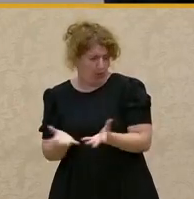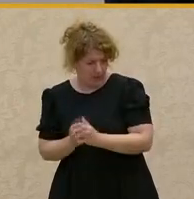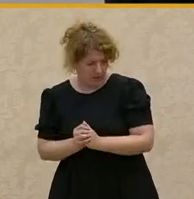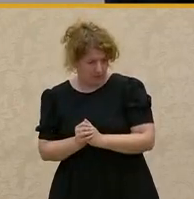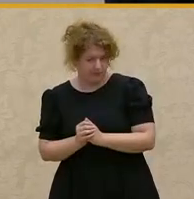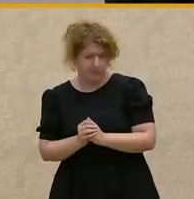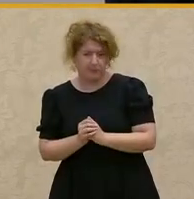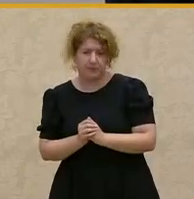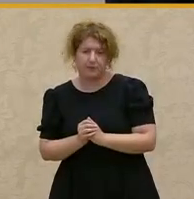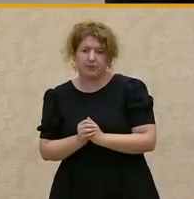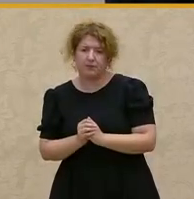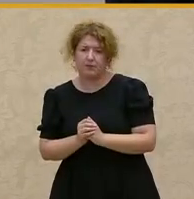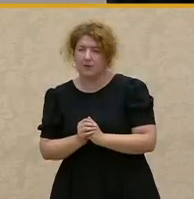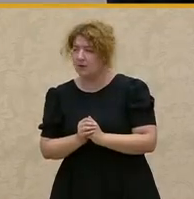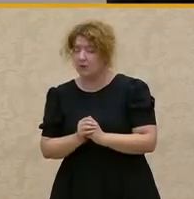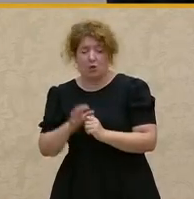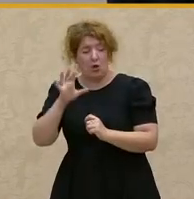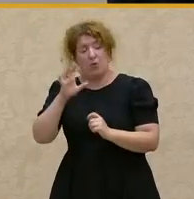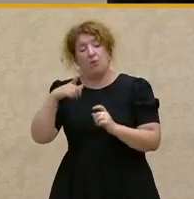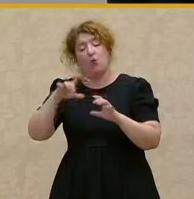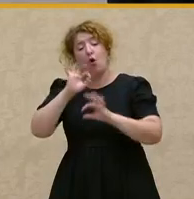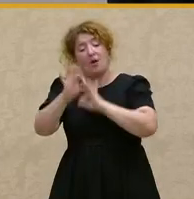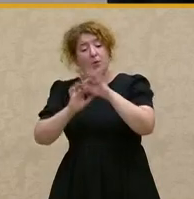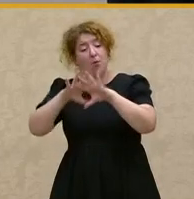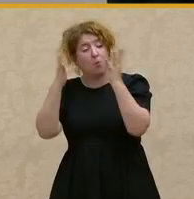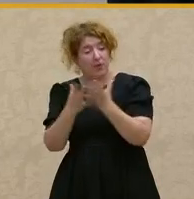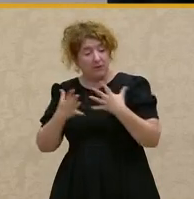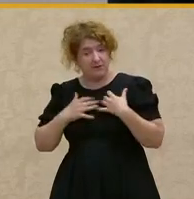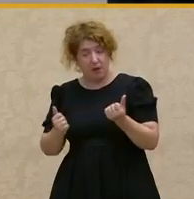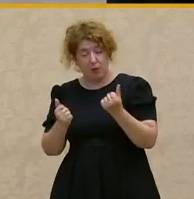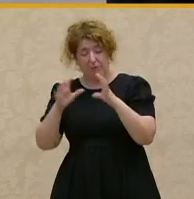seis regiones de la Organización Mundial de la Salud. O sea que ha sido un trabajo increíble.